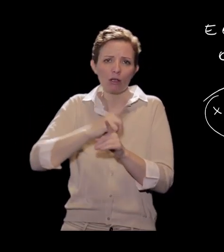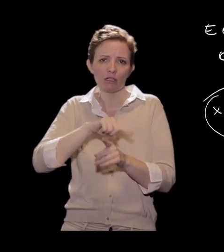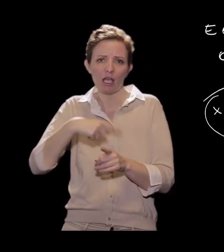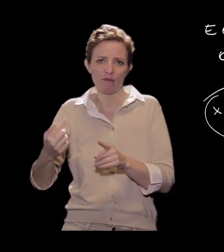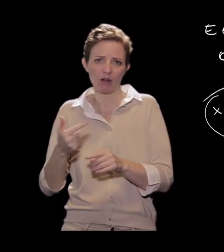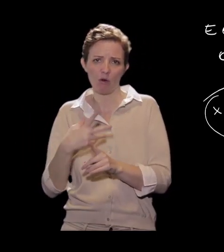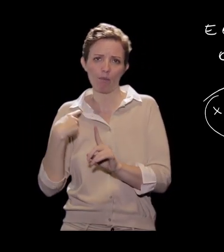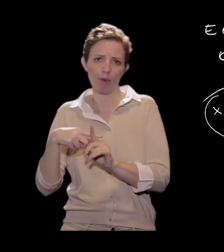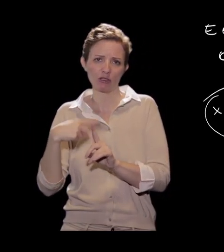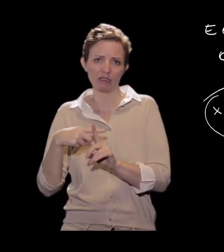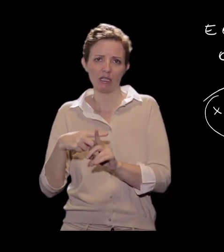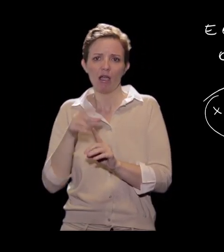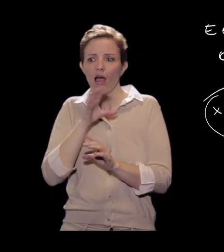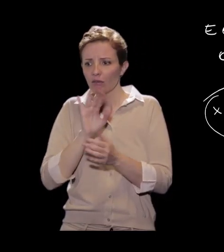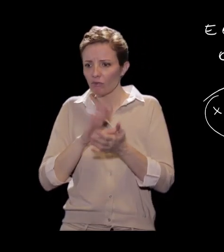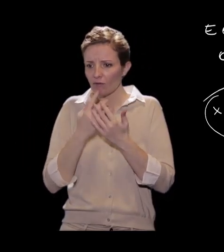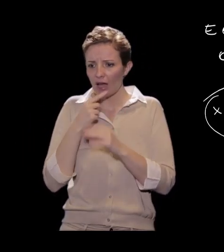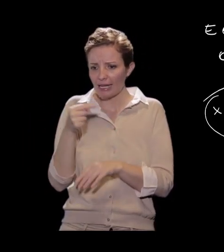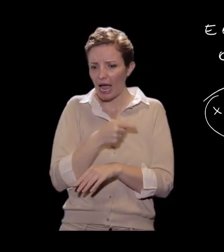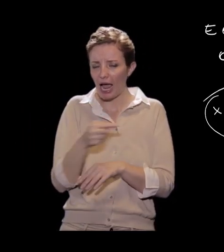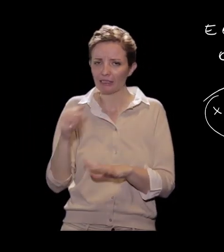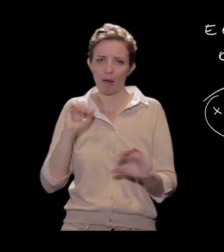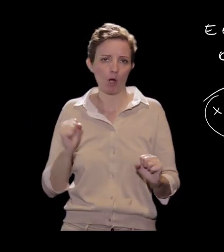e quindi non potrà mai essere uguale ad un numero negativo.